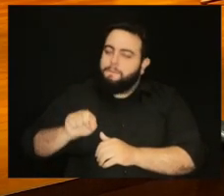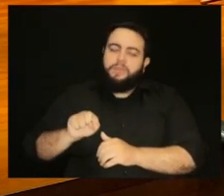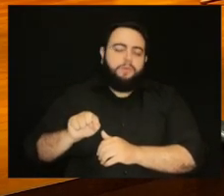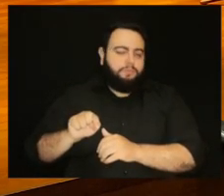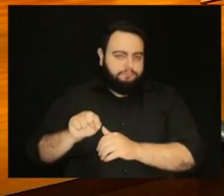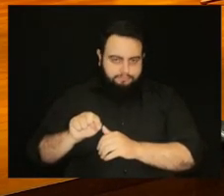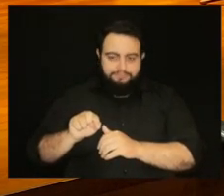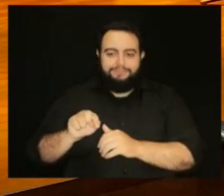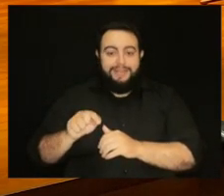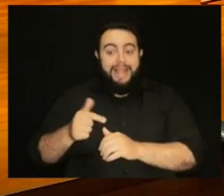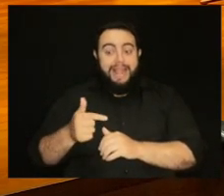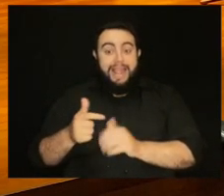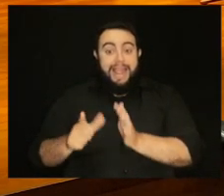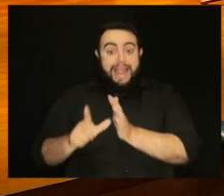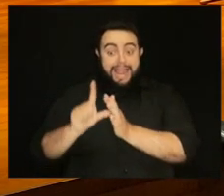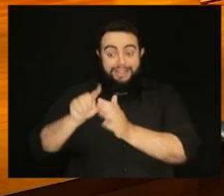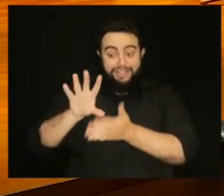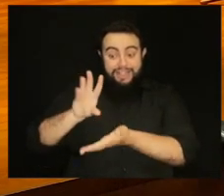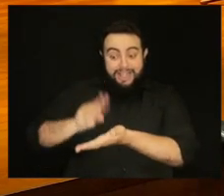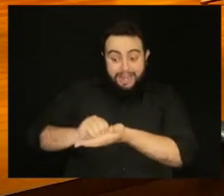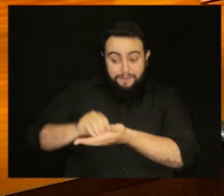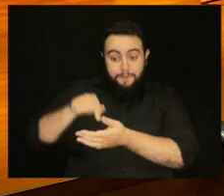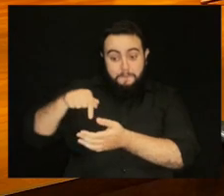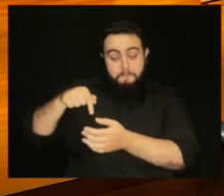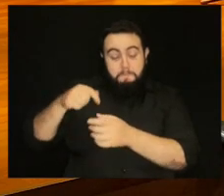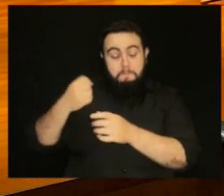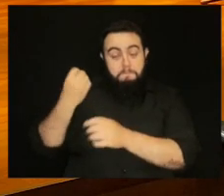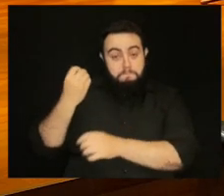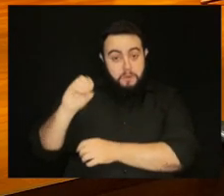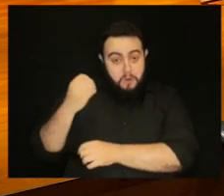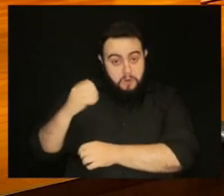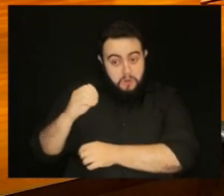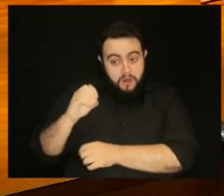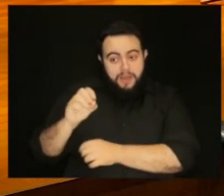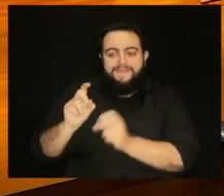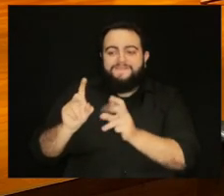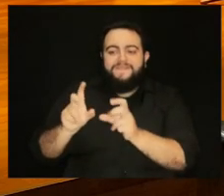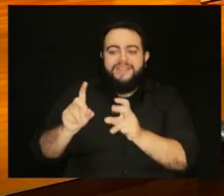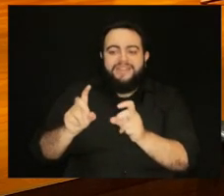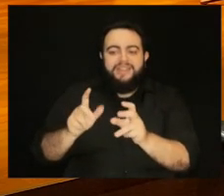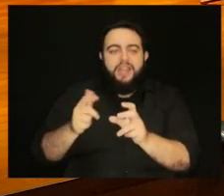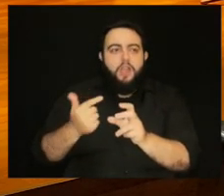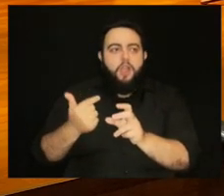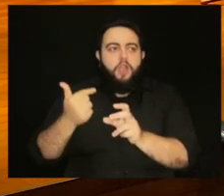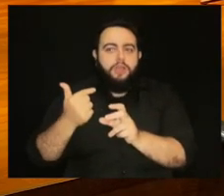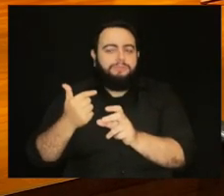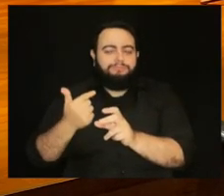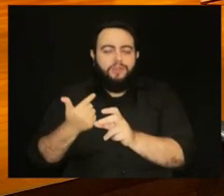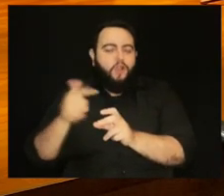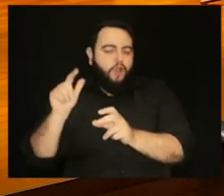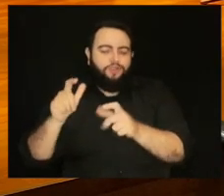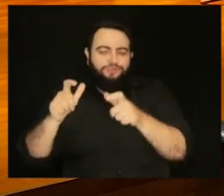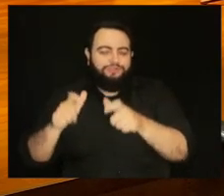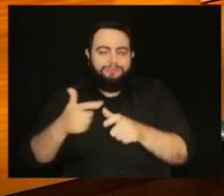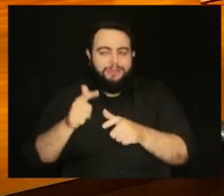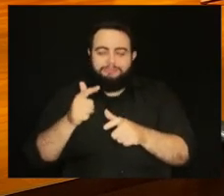Alegre nessa época por essa Casa Elétrica vendeu nem perto do que vendeu a Celina. Vou tocar um